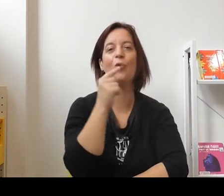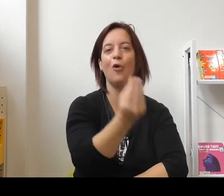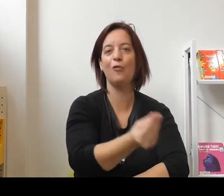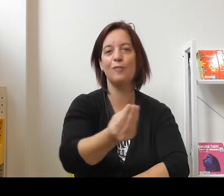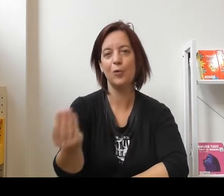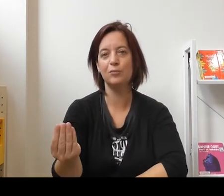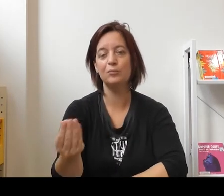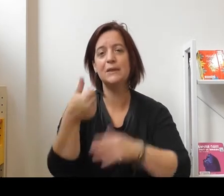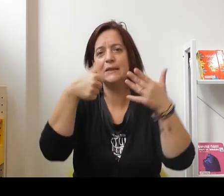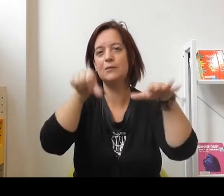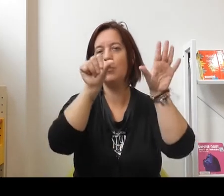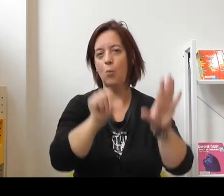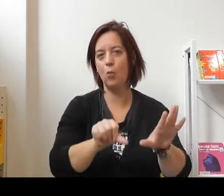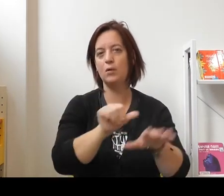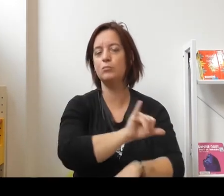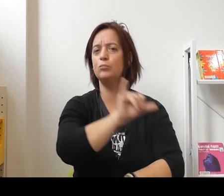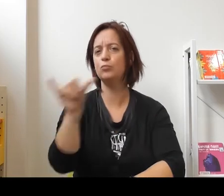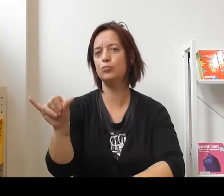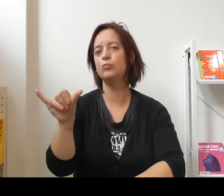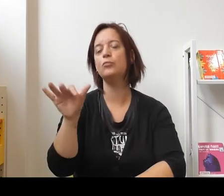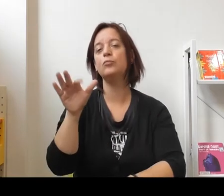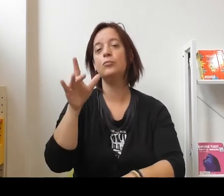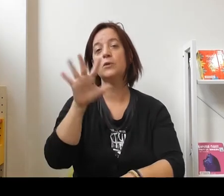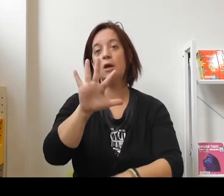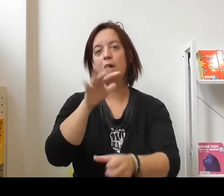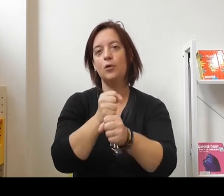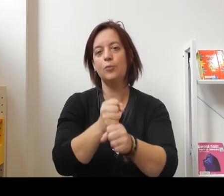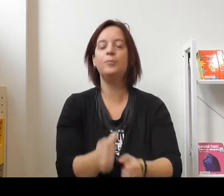Pour les enfants de 6 mois à 5 ans